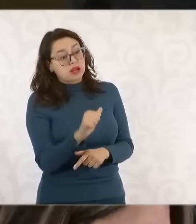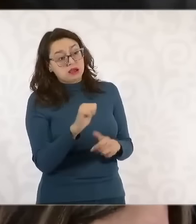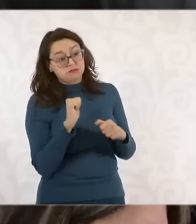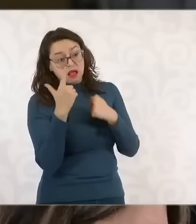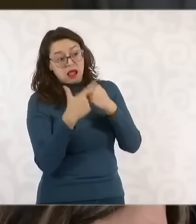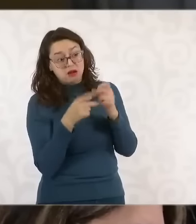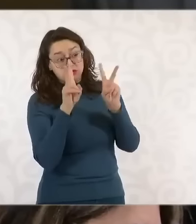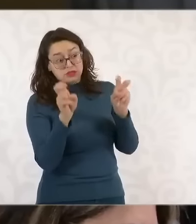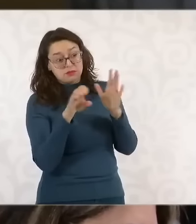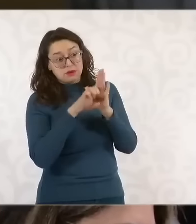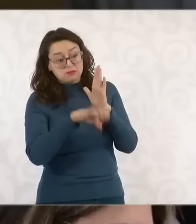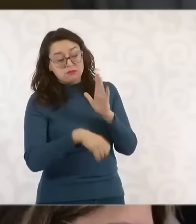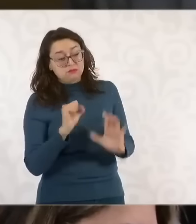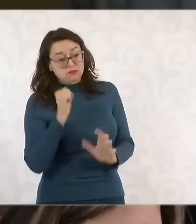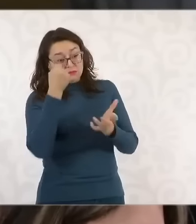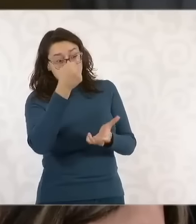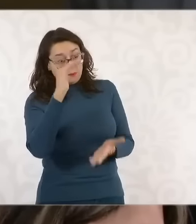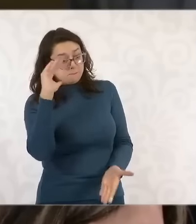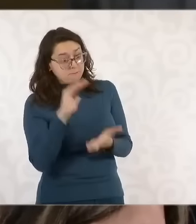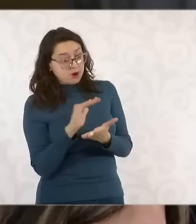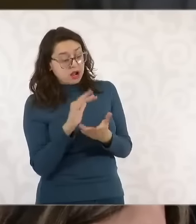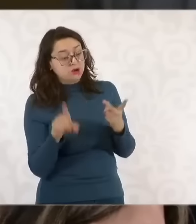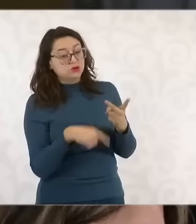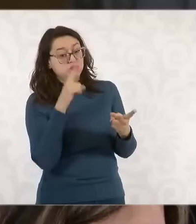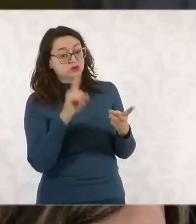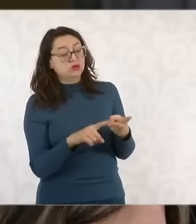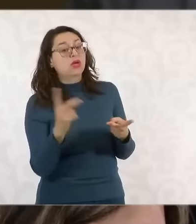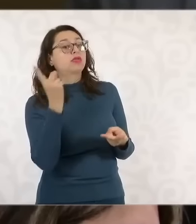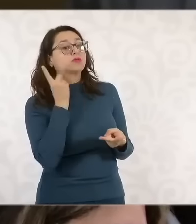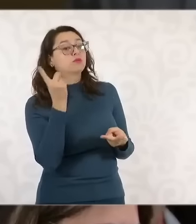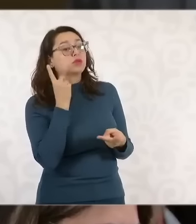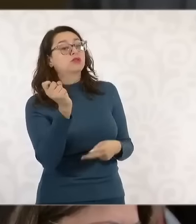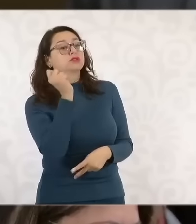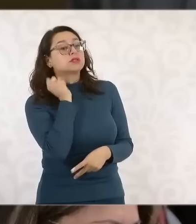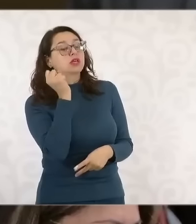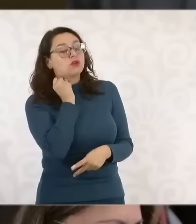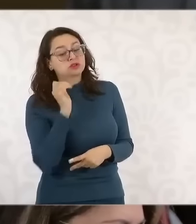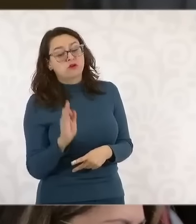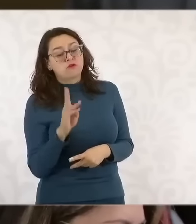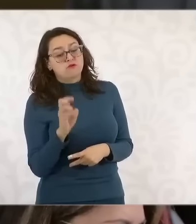recorte presupuestal y el desafuero a legisladores y también sobre pues si se van a mantener los